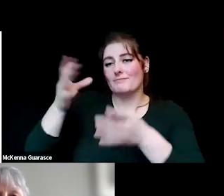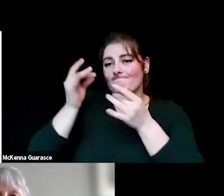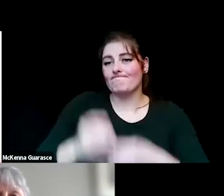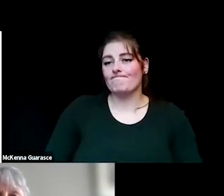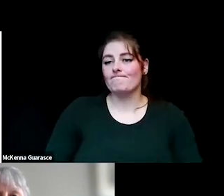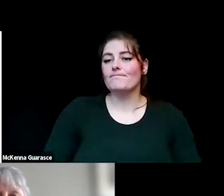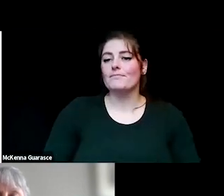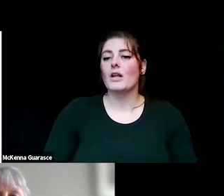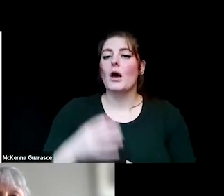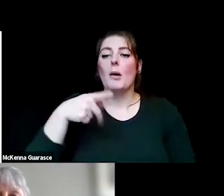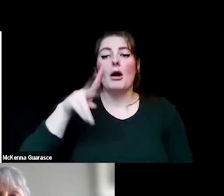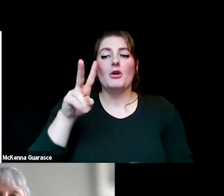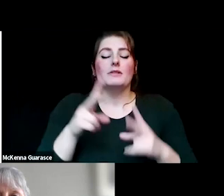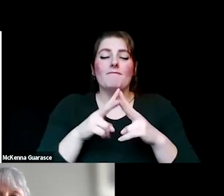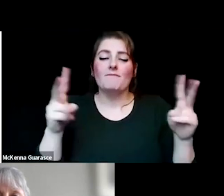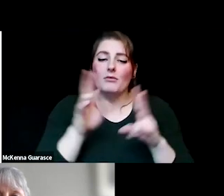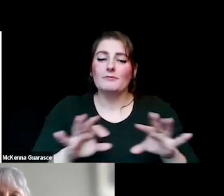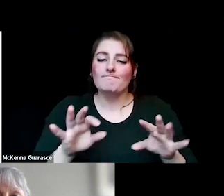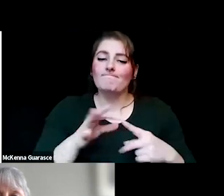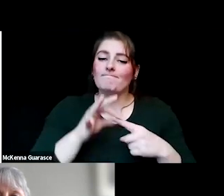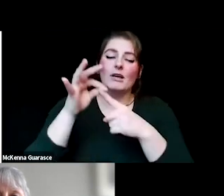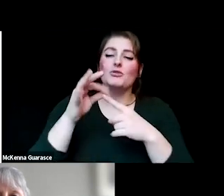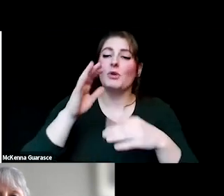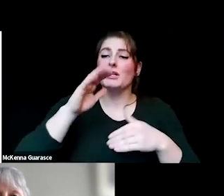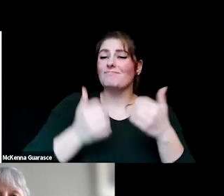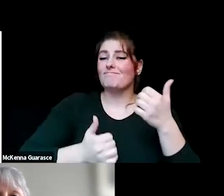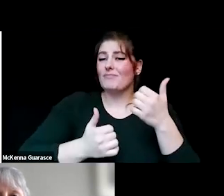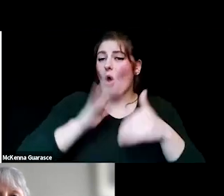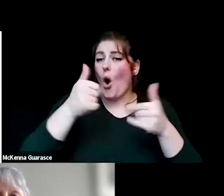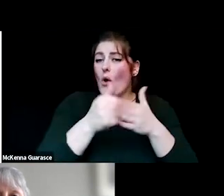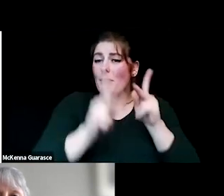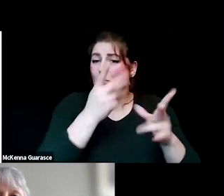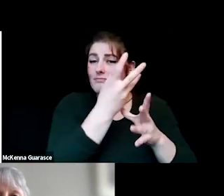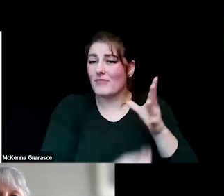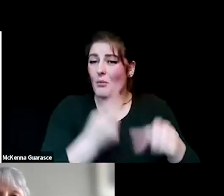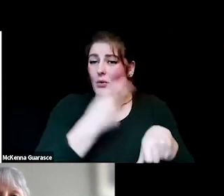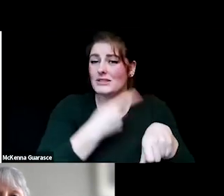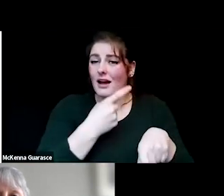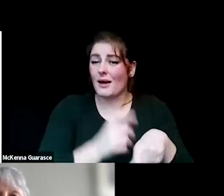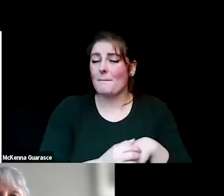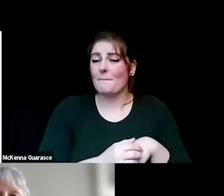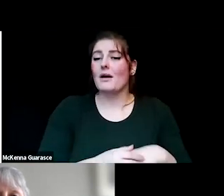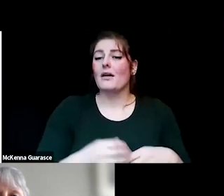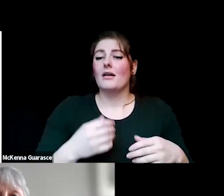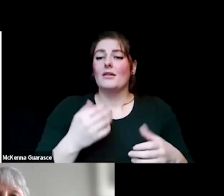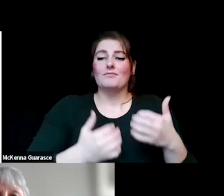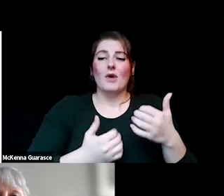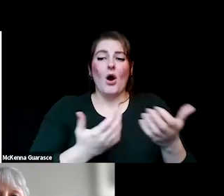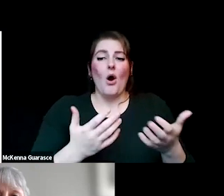porque todas estas personas fallecieron al mismo tiempo y nadie lo esperaba, todo sucedió uno tras otro